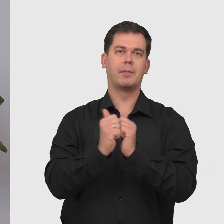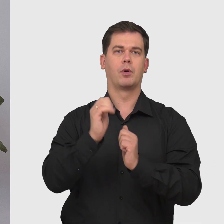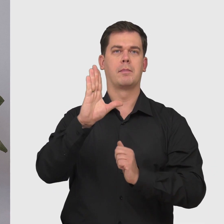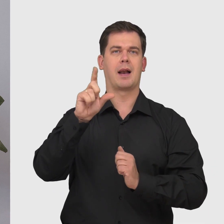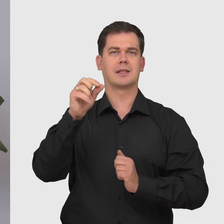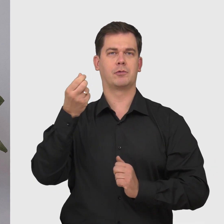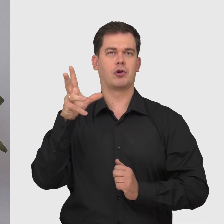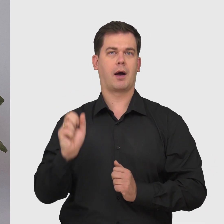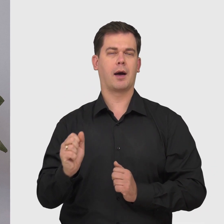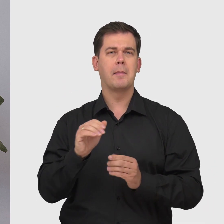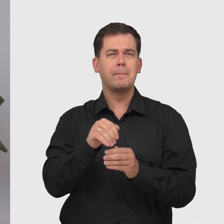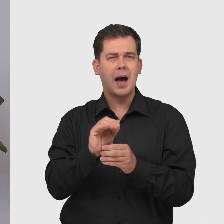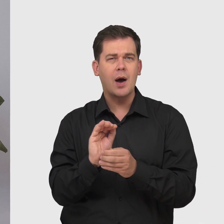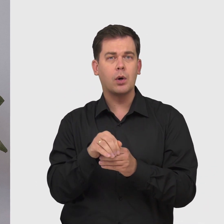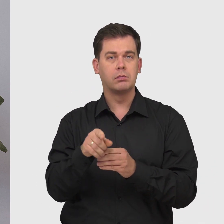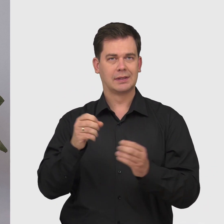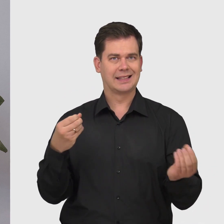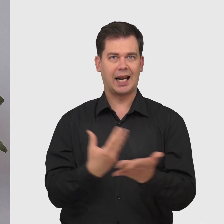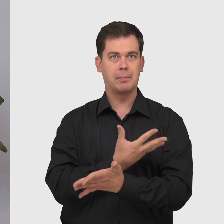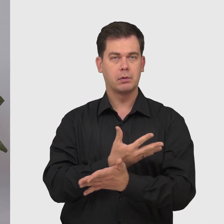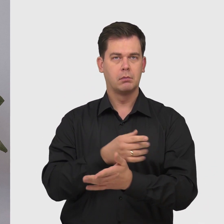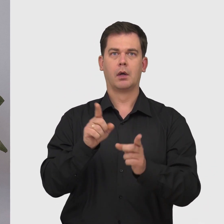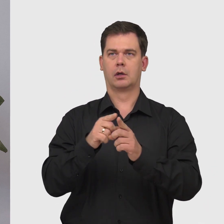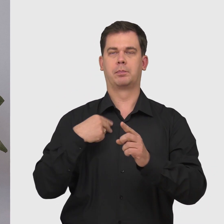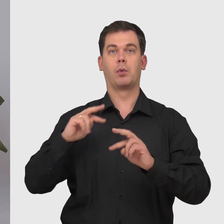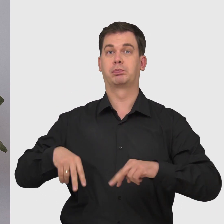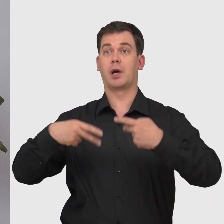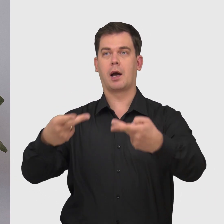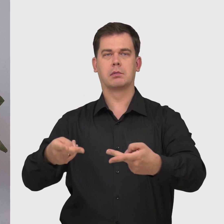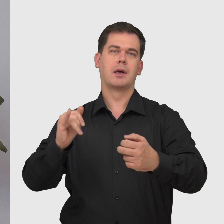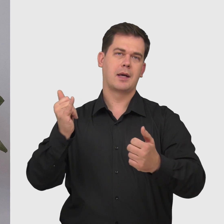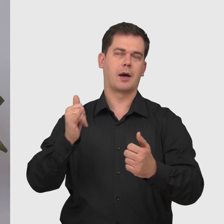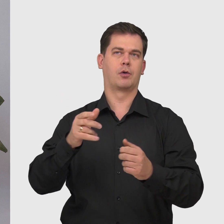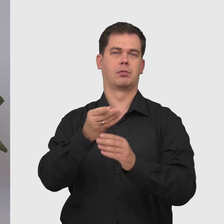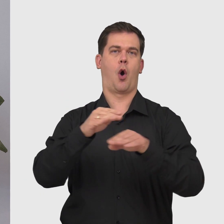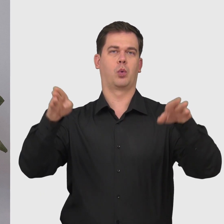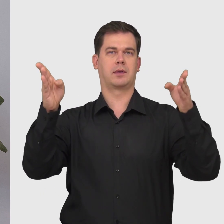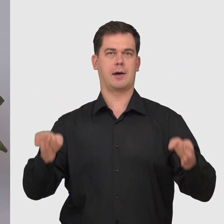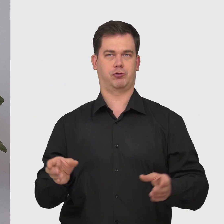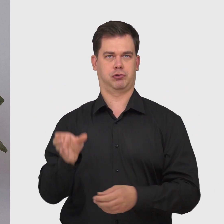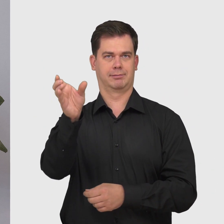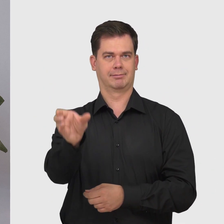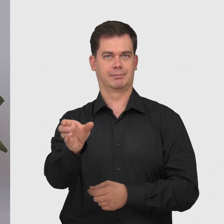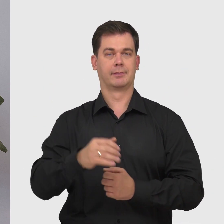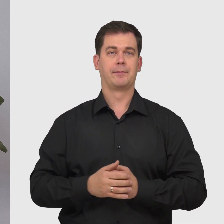albo „balsamiczka mała, srebrna, pozłacana” – nierzadko przekazywano je jako wota na ołtarze.